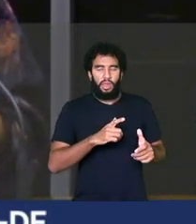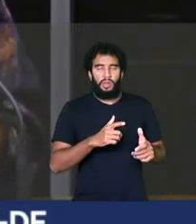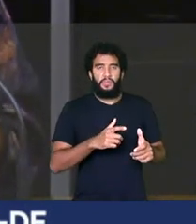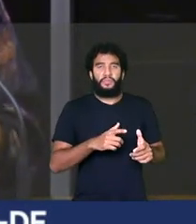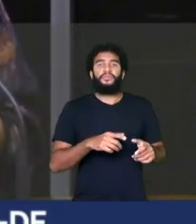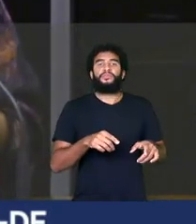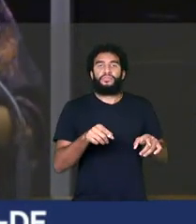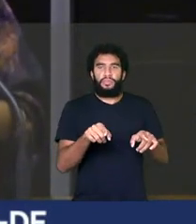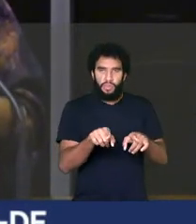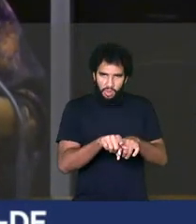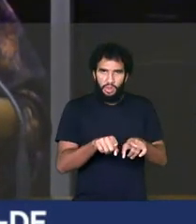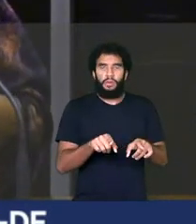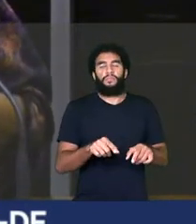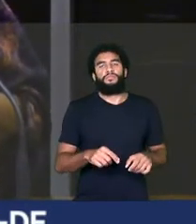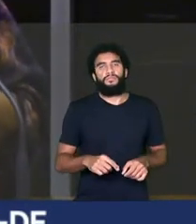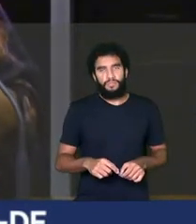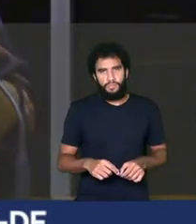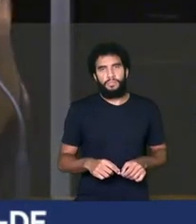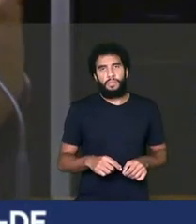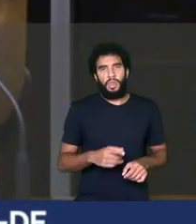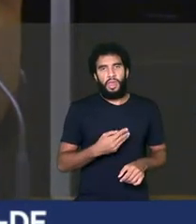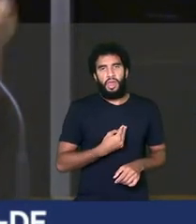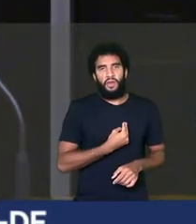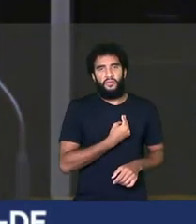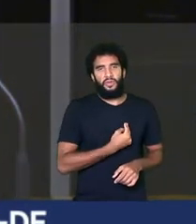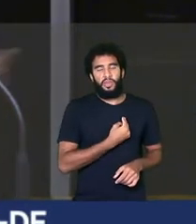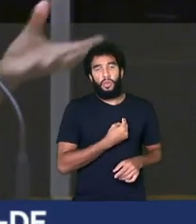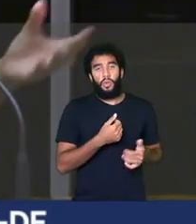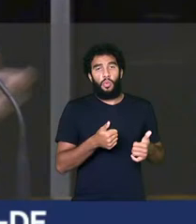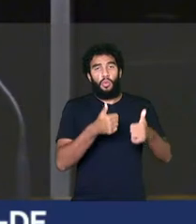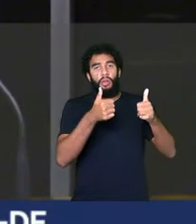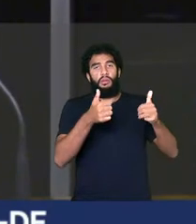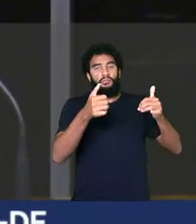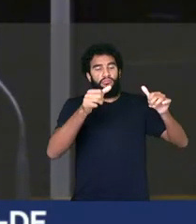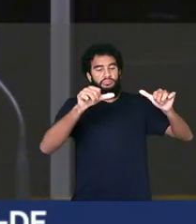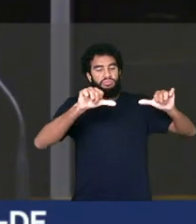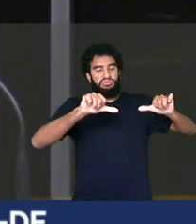ONDE ESTÁ ESTABELECIDO OS JOGOS, TAMBÉM TIVERAM UMA QUEDA NA SUA QUALIDADE DE VIDA E NO SEU PRÓPRIO VALOR. POR